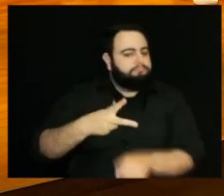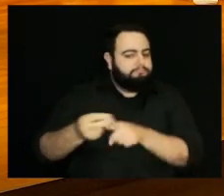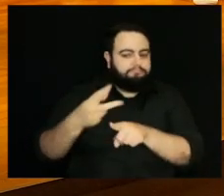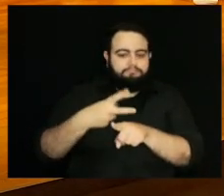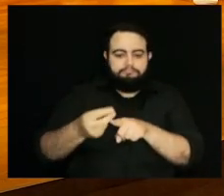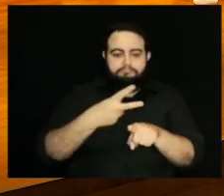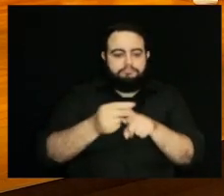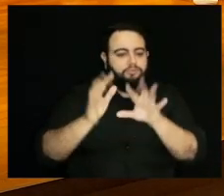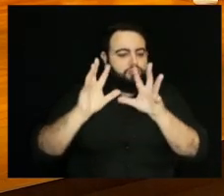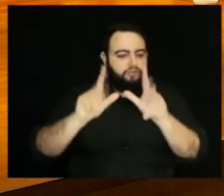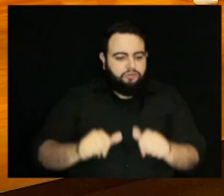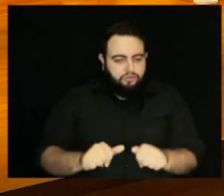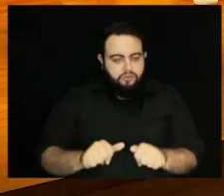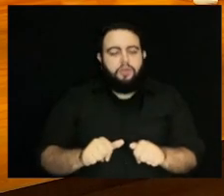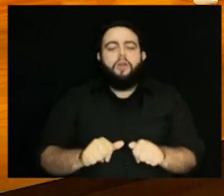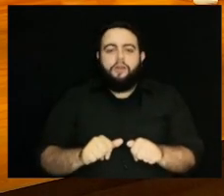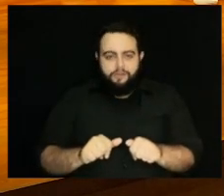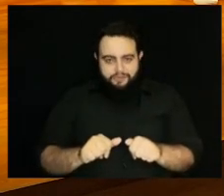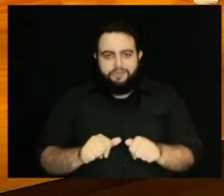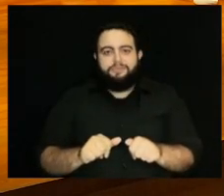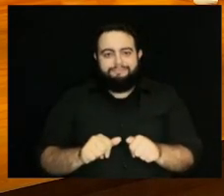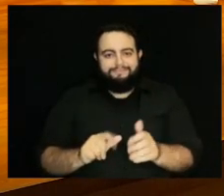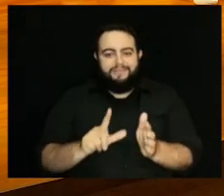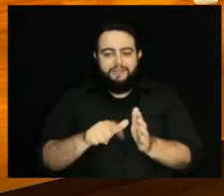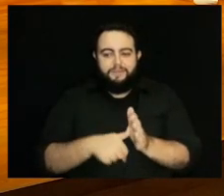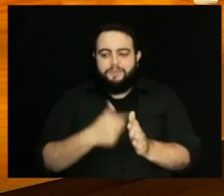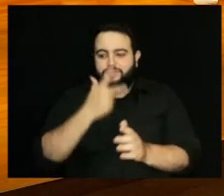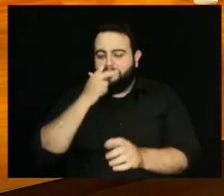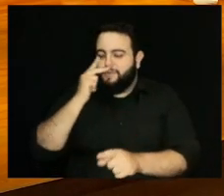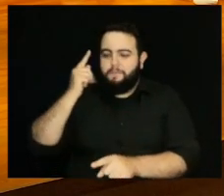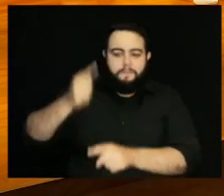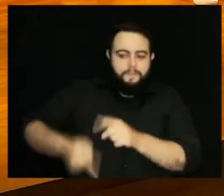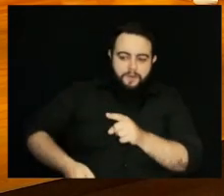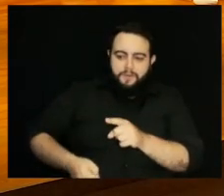ele não podia mais concorrer porque ele ganhava todos. O Fernando chegou a gravar alguns discos pela